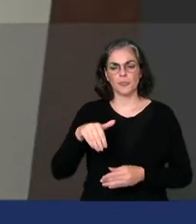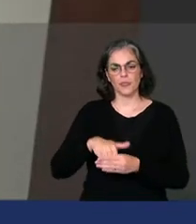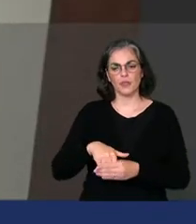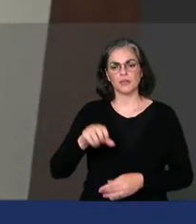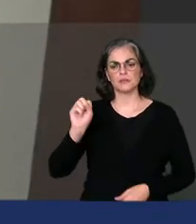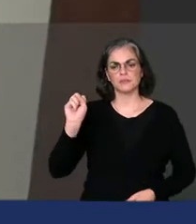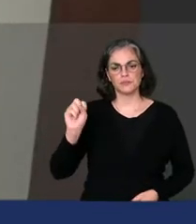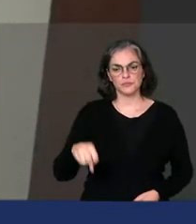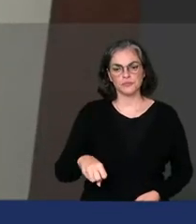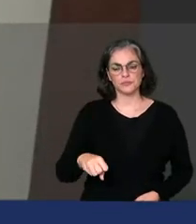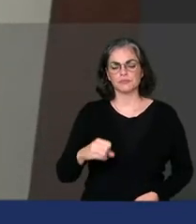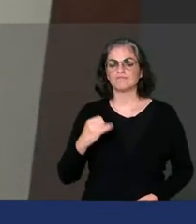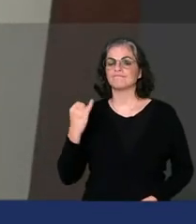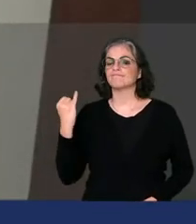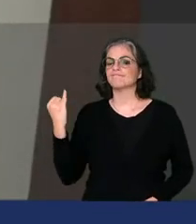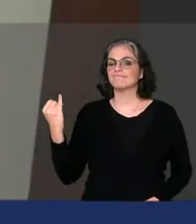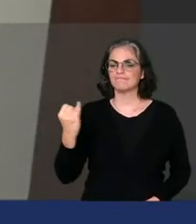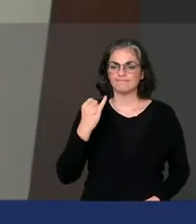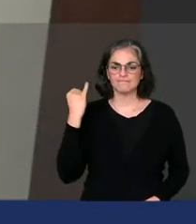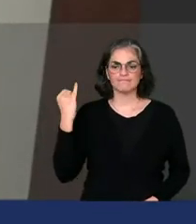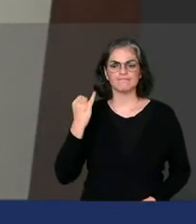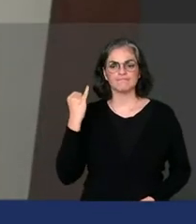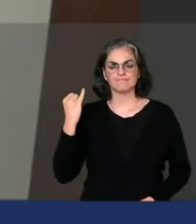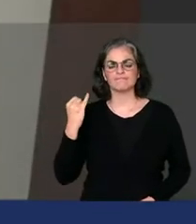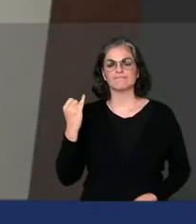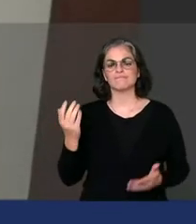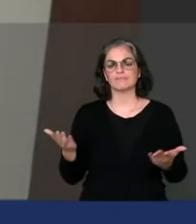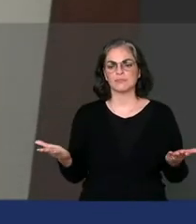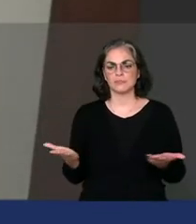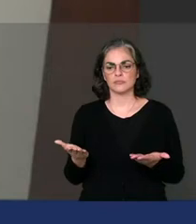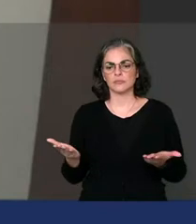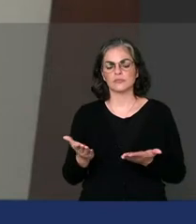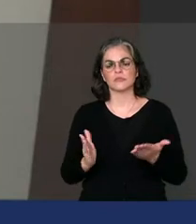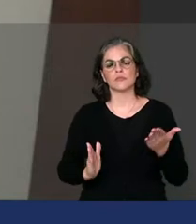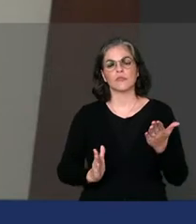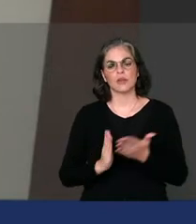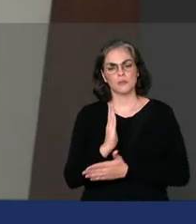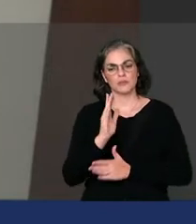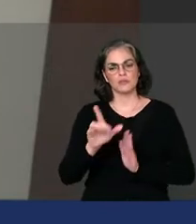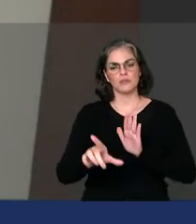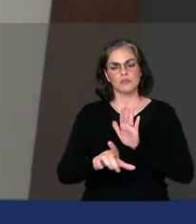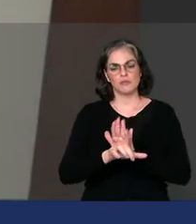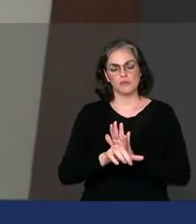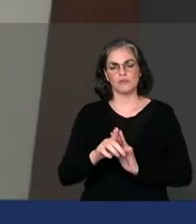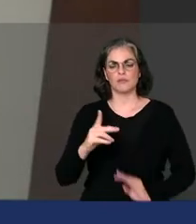PRÓS , PSOL. -- [DEPUTADA]: PSOL OROENTE SIM, É IMPORTANTÍSSIMO QUE POSSAMOS APROVAR HOJE NO ESTADO E